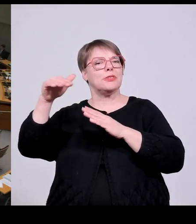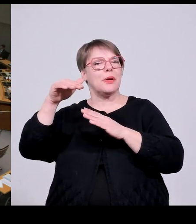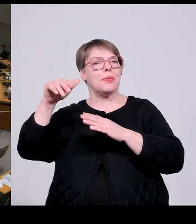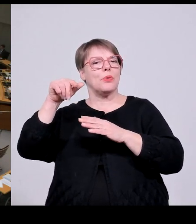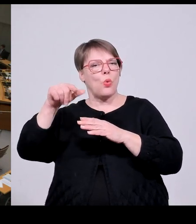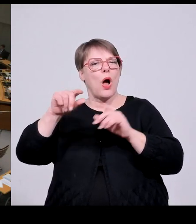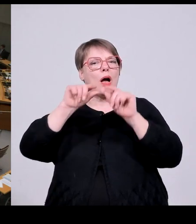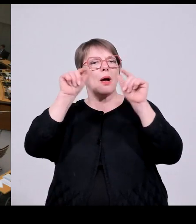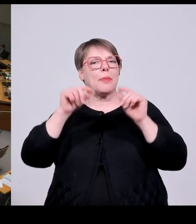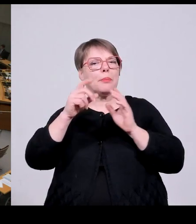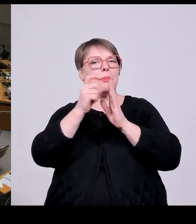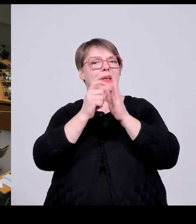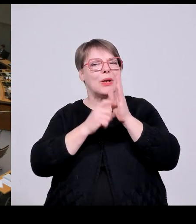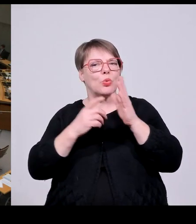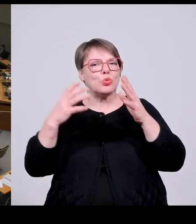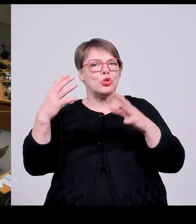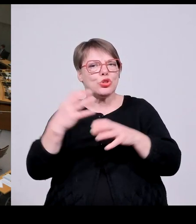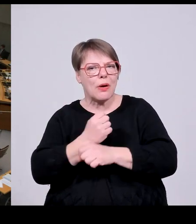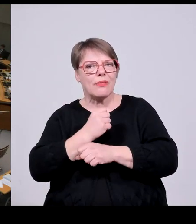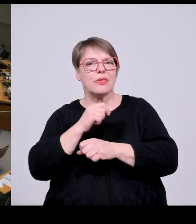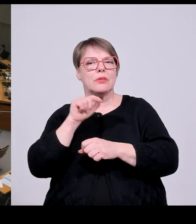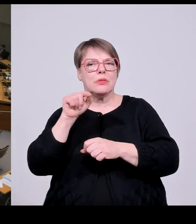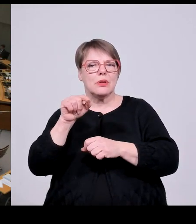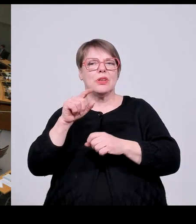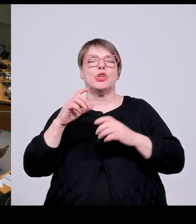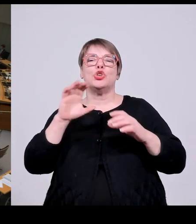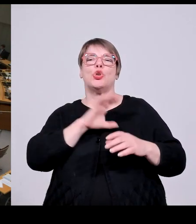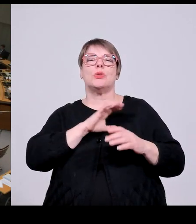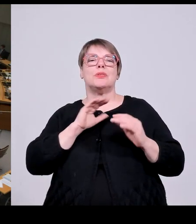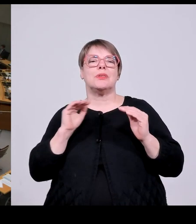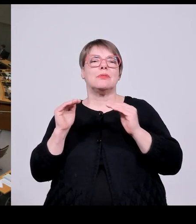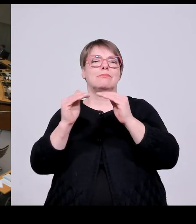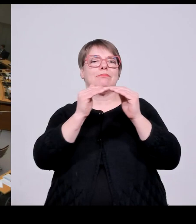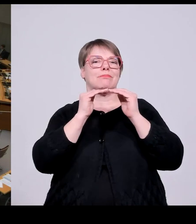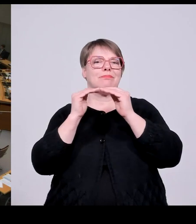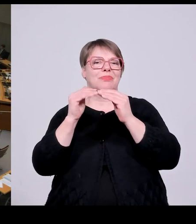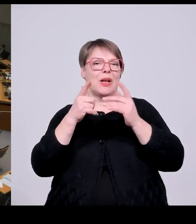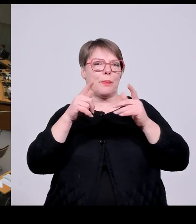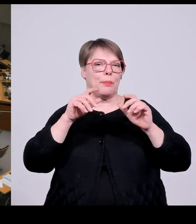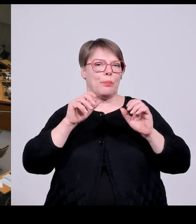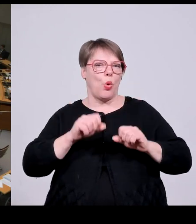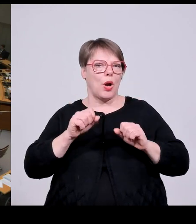(Beifall) (Rednerwechsel) Vielen Dank. Für die AfD- Fraktion spricht nun der Kollege Laatsch